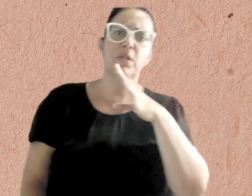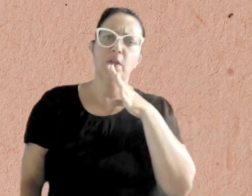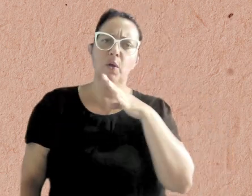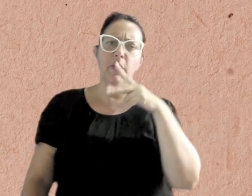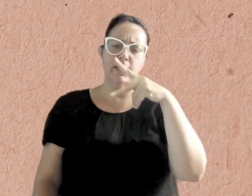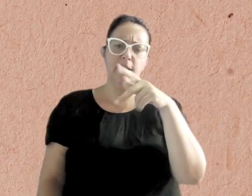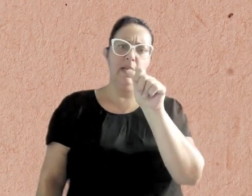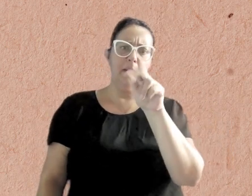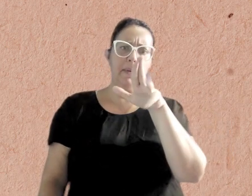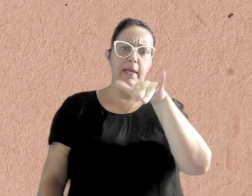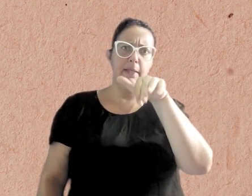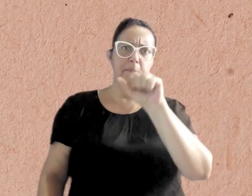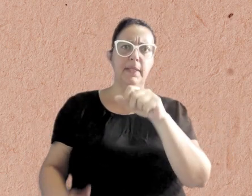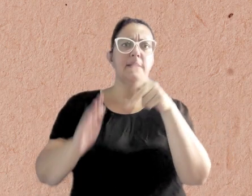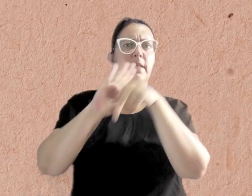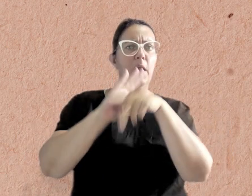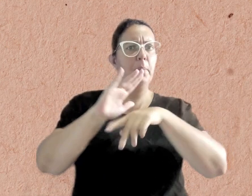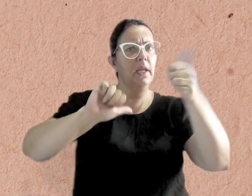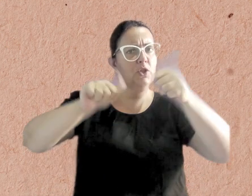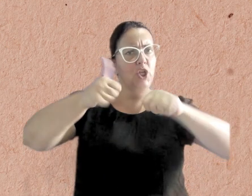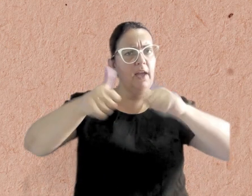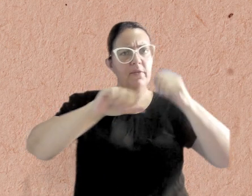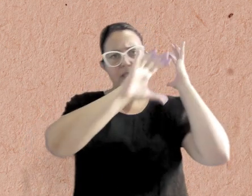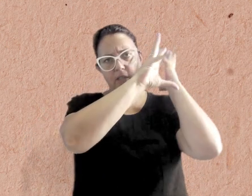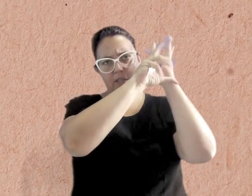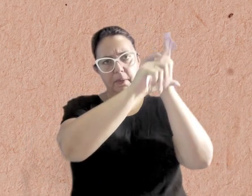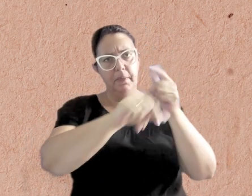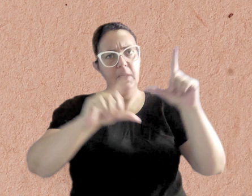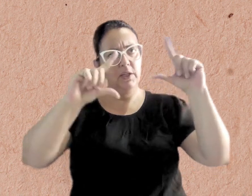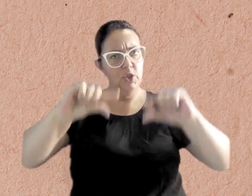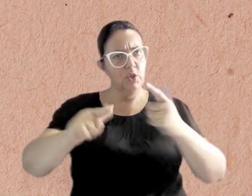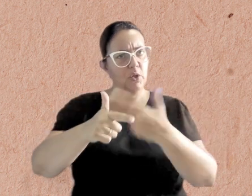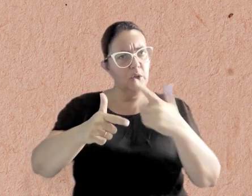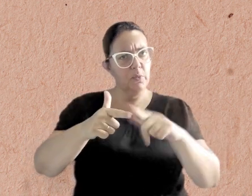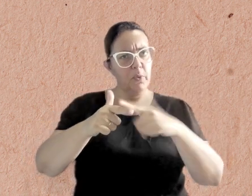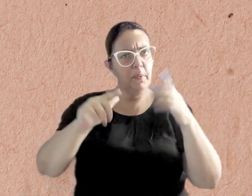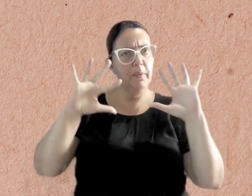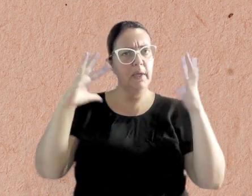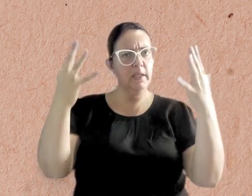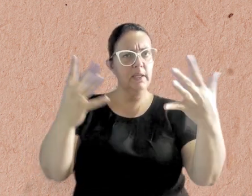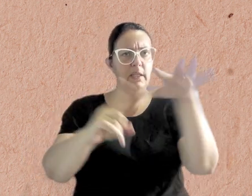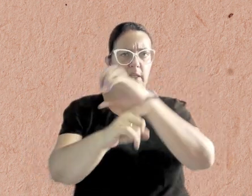Você conhece o PARMIS? O Plano de Avaliação e Revisão da Mitigação de Impactos Socioambientais,